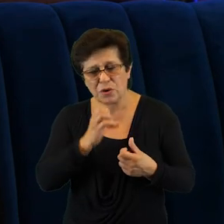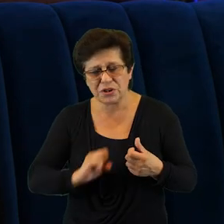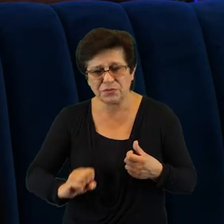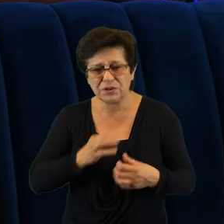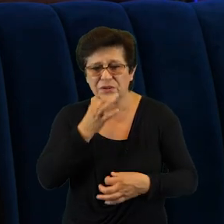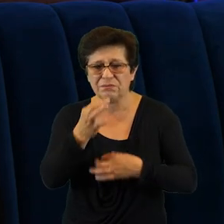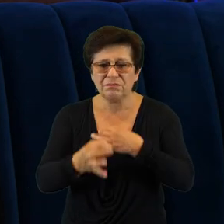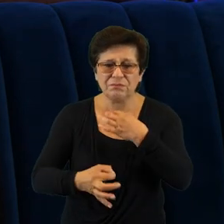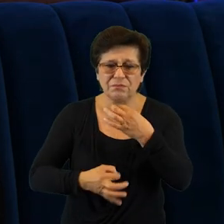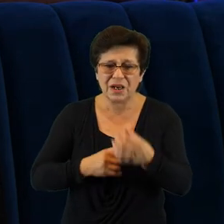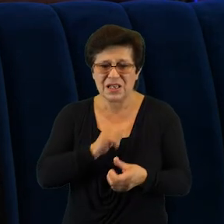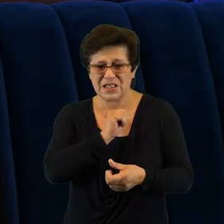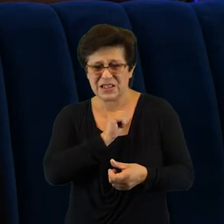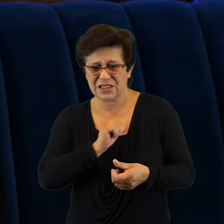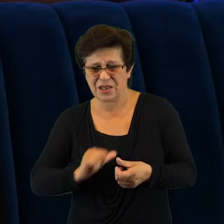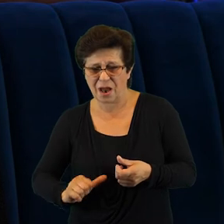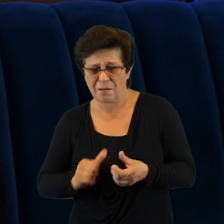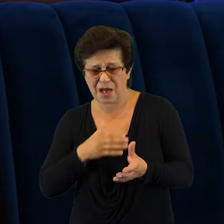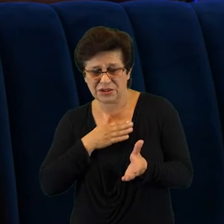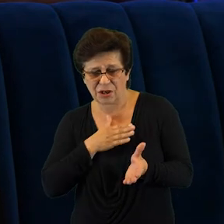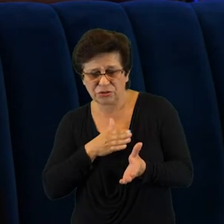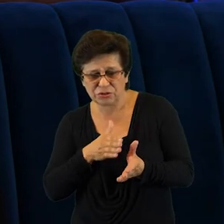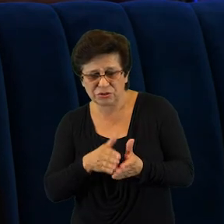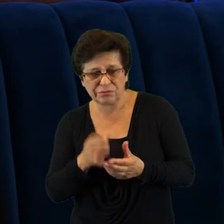właściwie sama zaczyna się Marią Morską interesować.